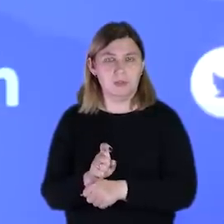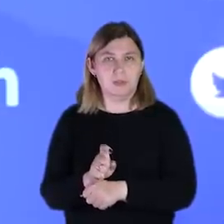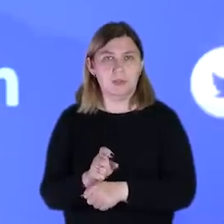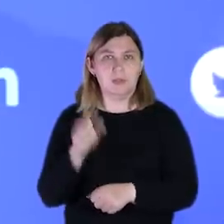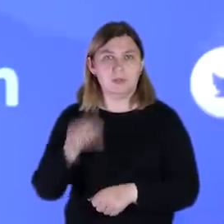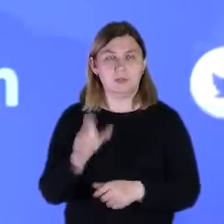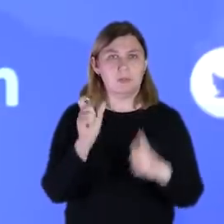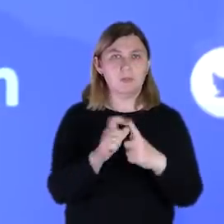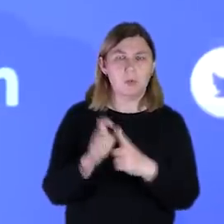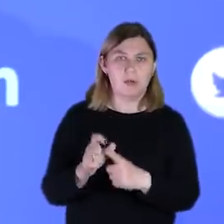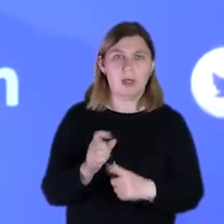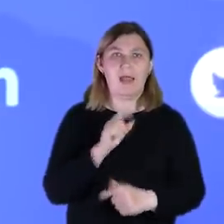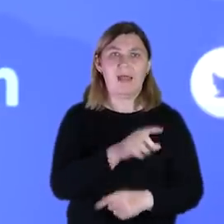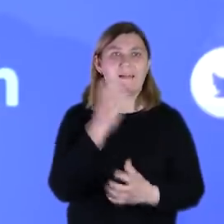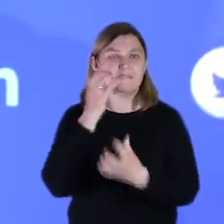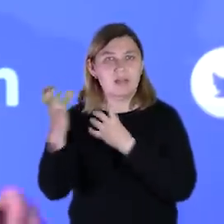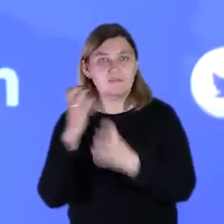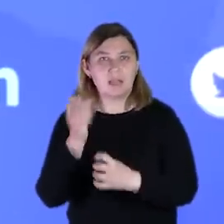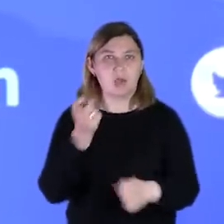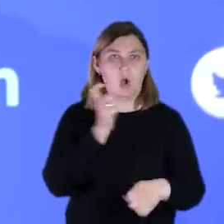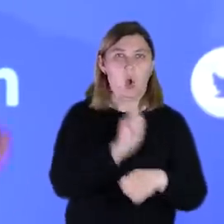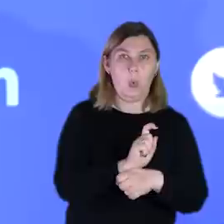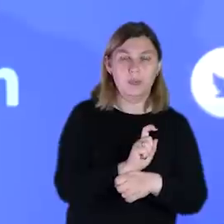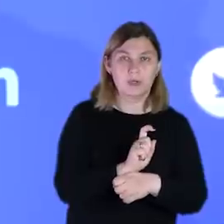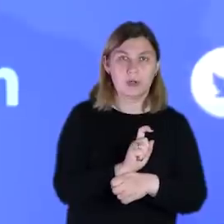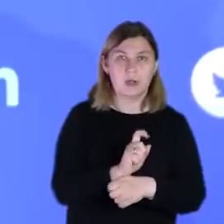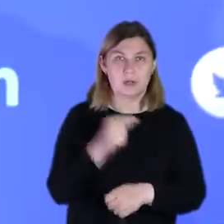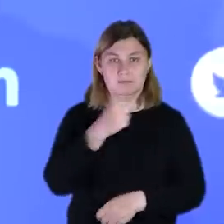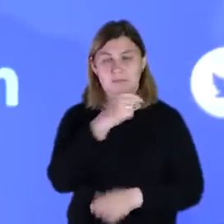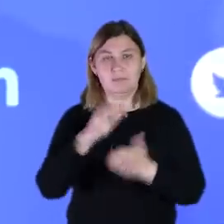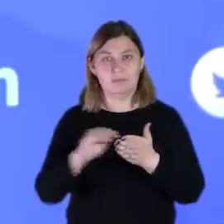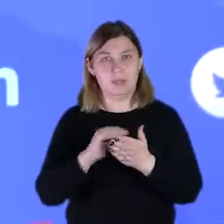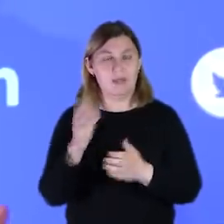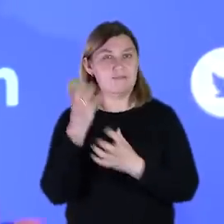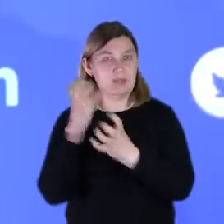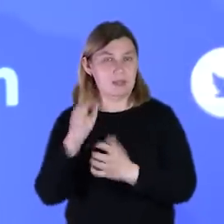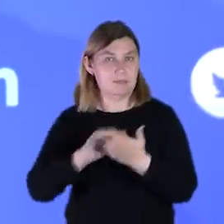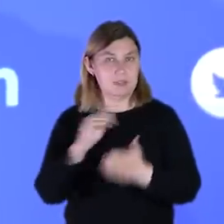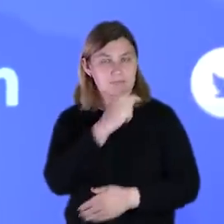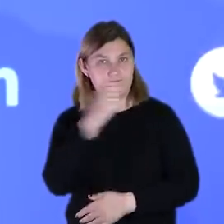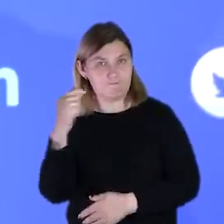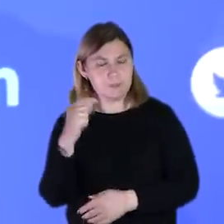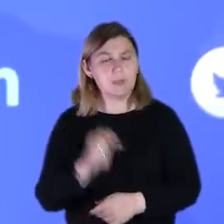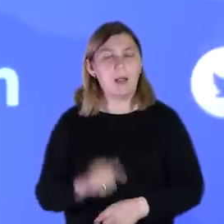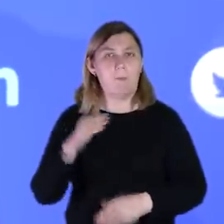Pojęcia wywiad i kontrwywiad, nawet pisany z apostrofem, z pauzą, pojawiają się później jeśli